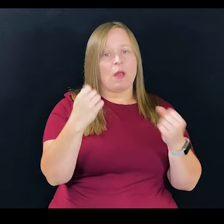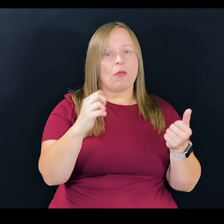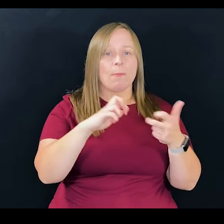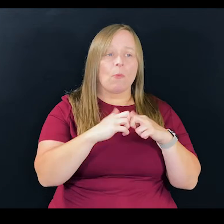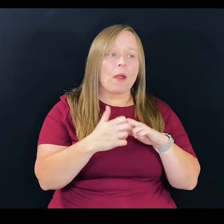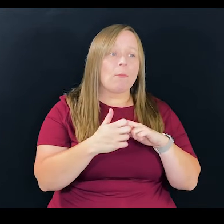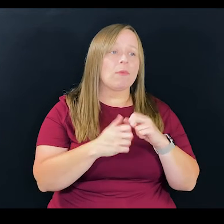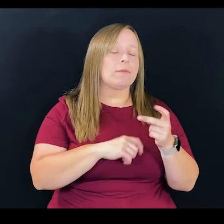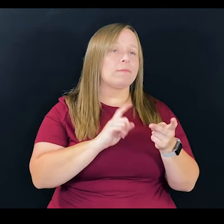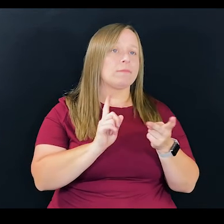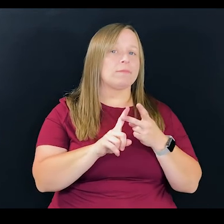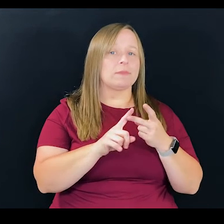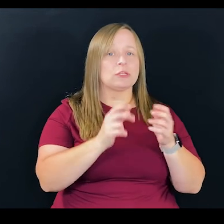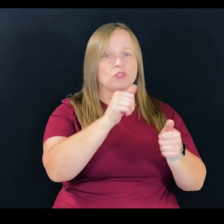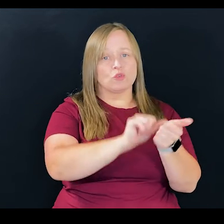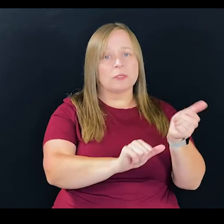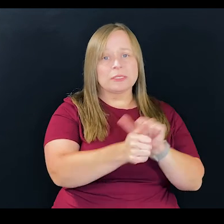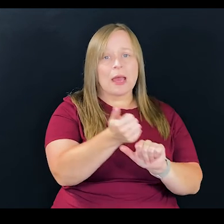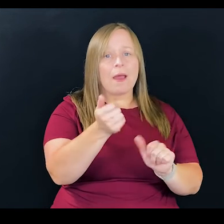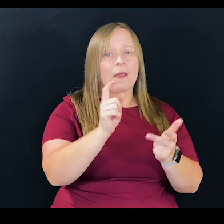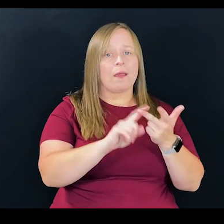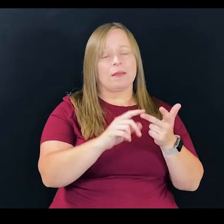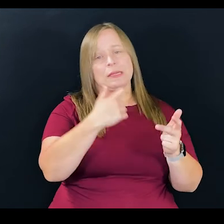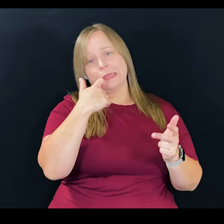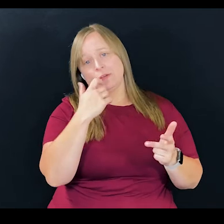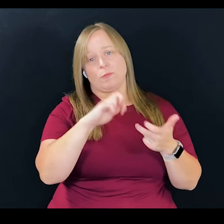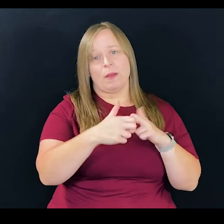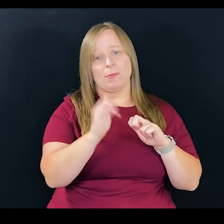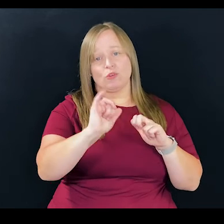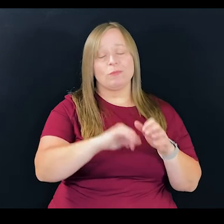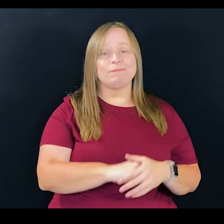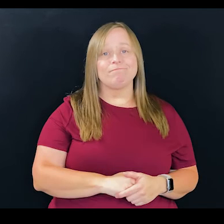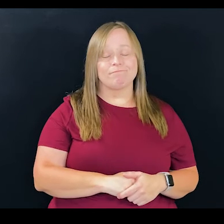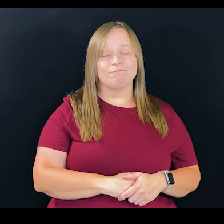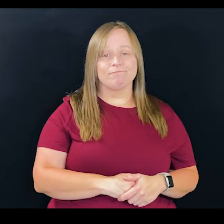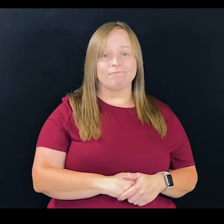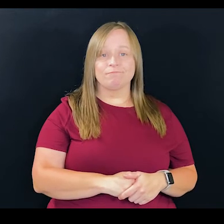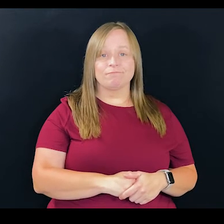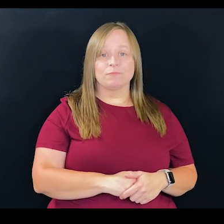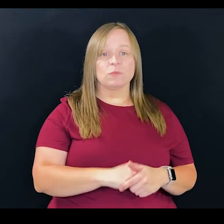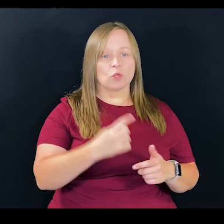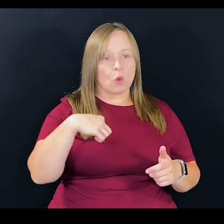problemas de salud mental, problemas de suicidio, de adicciones.